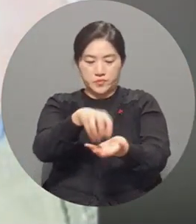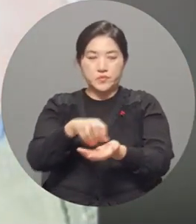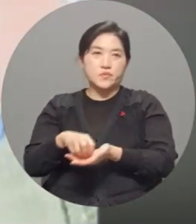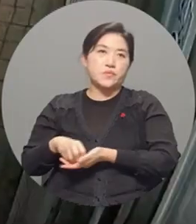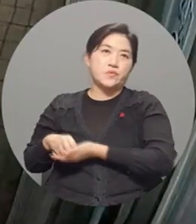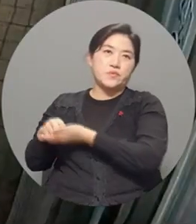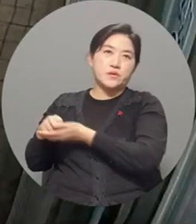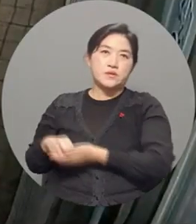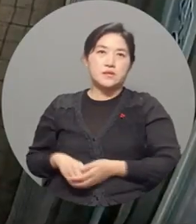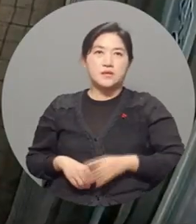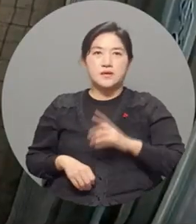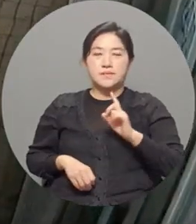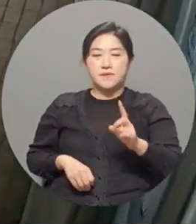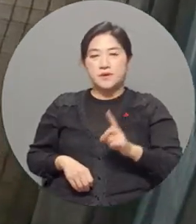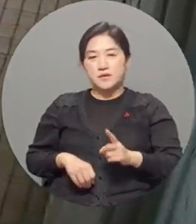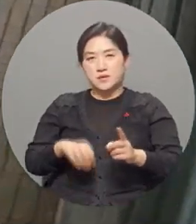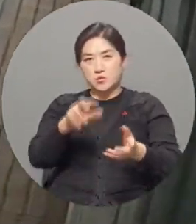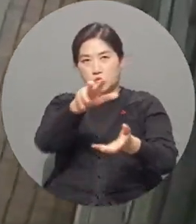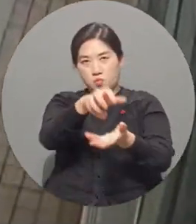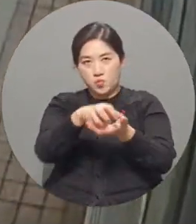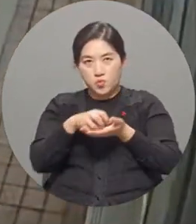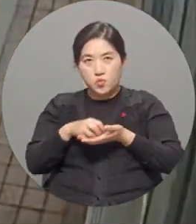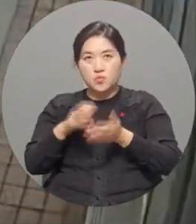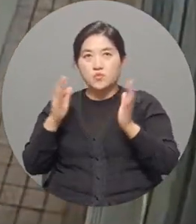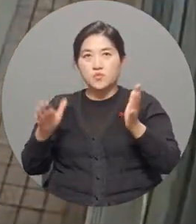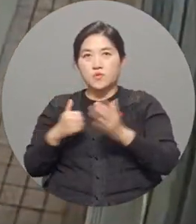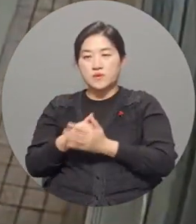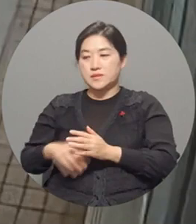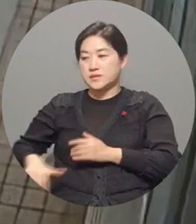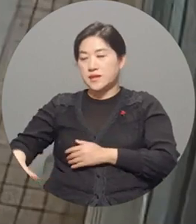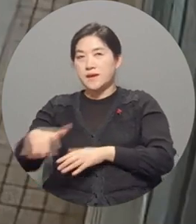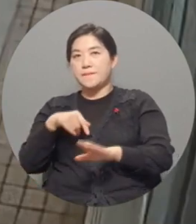이어 손으로 문을 열어 안에 있던 현금을 챙깁니다.